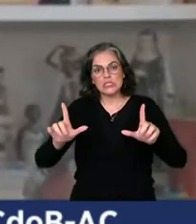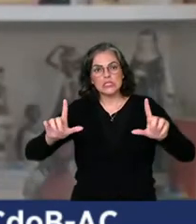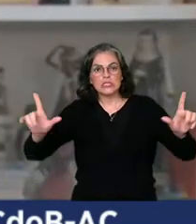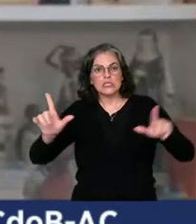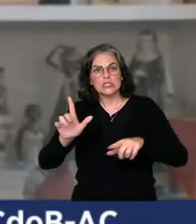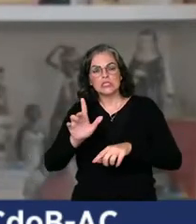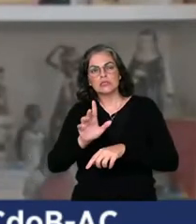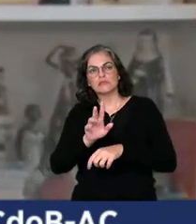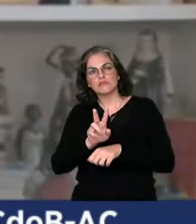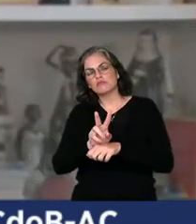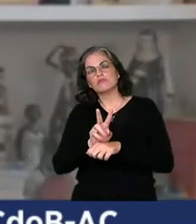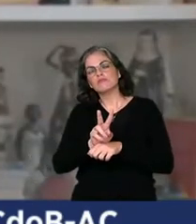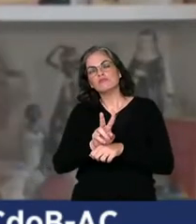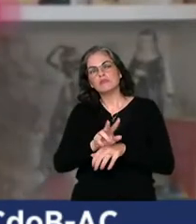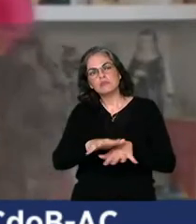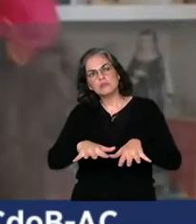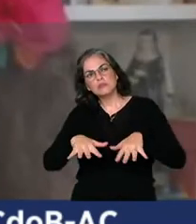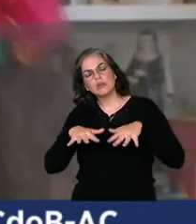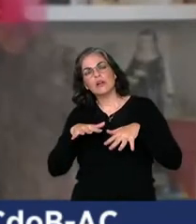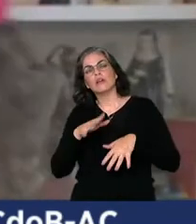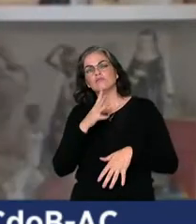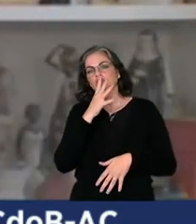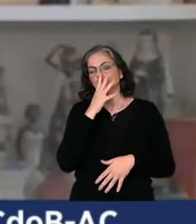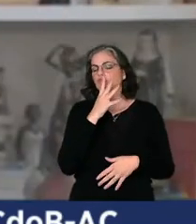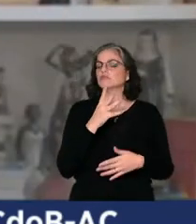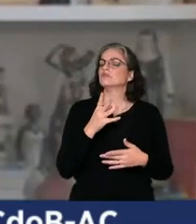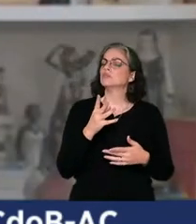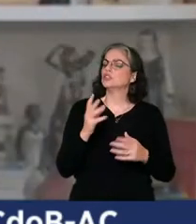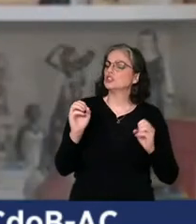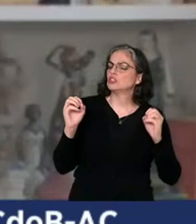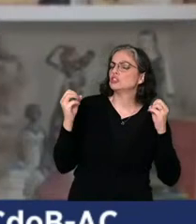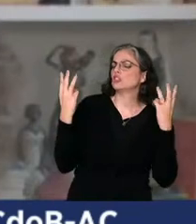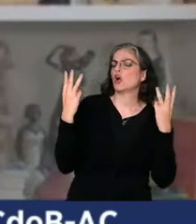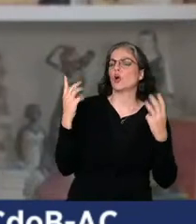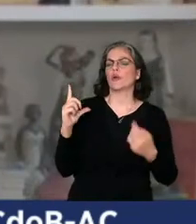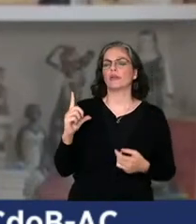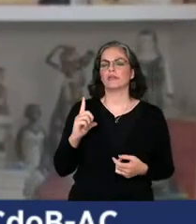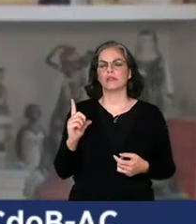TRABALHADORES DO TEATRO, AQUELES QUE VIVEM DE SHOWS, QUE VIVEM TOCANDO SUA